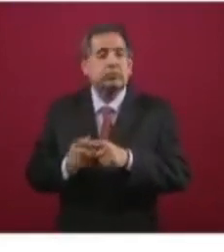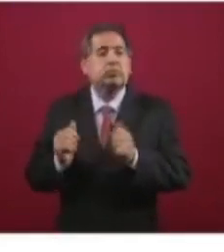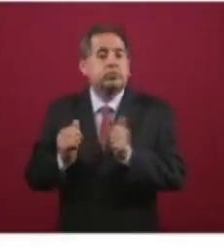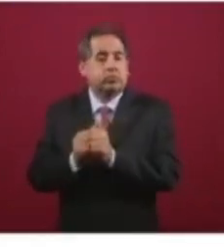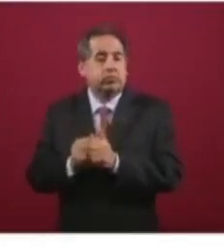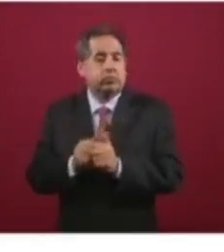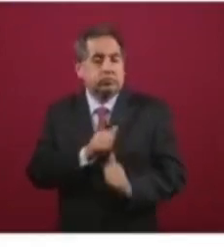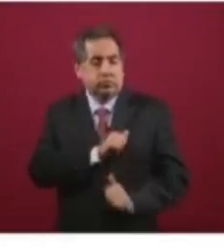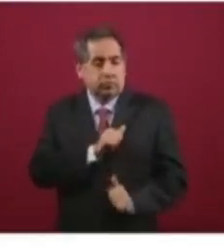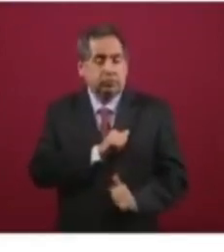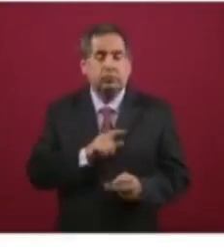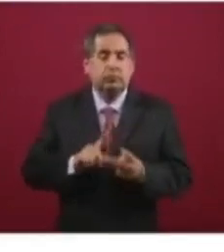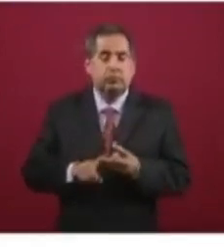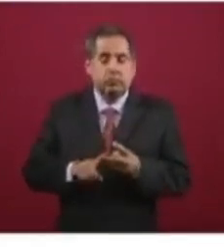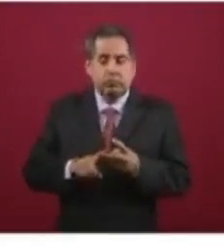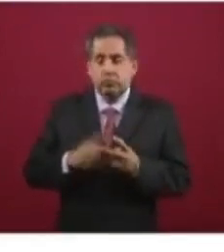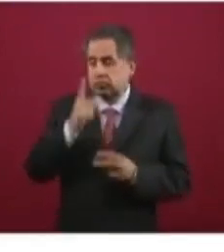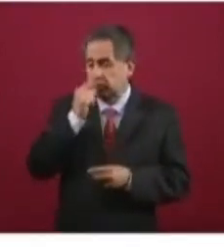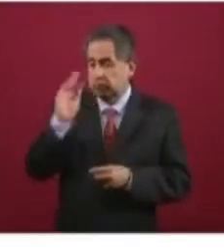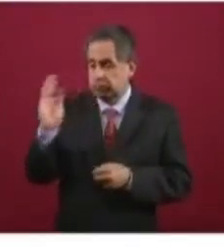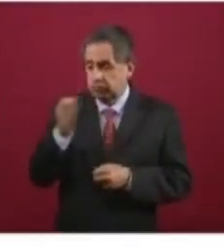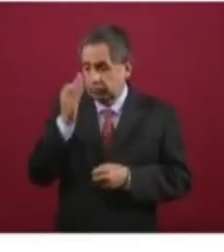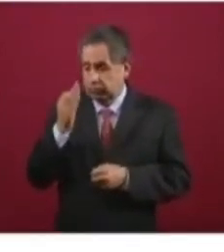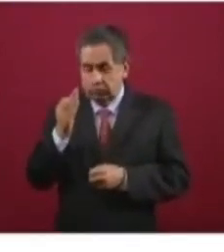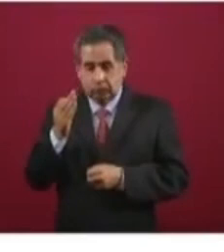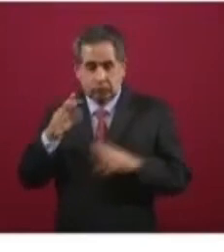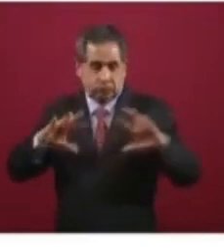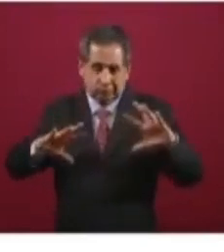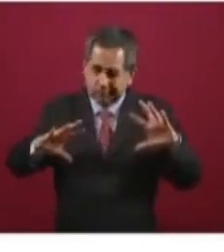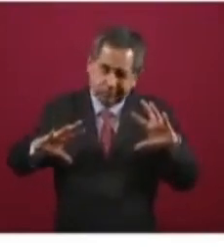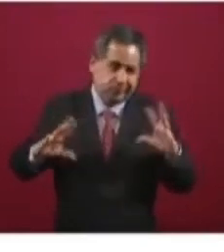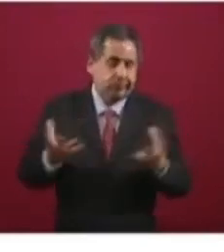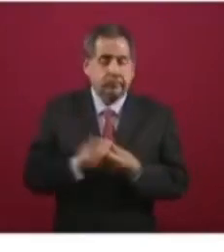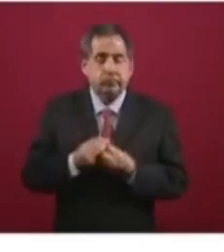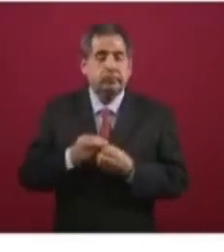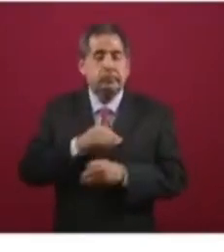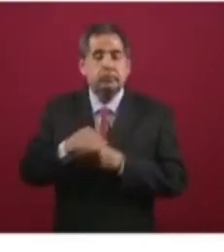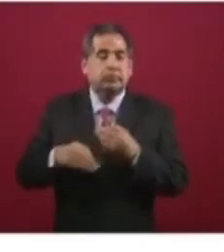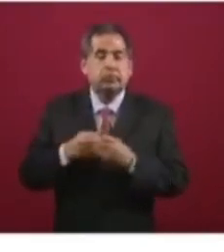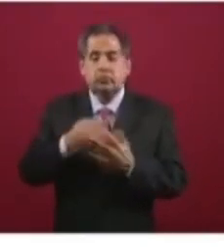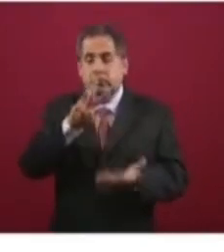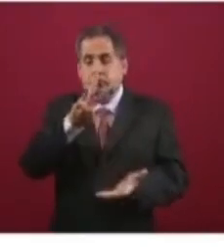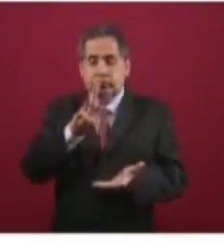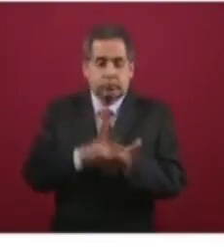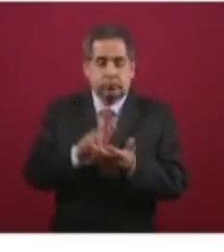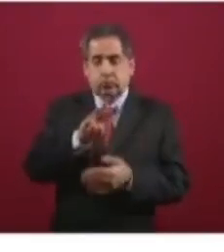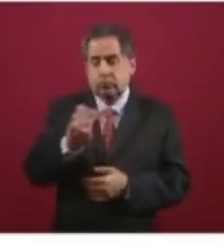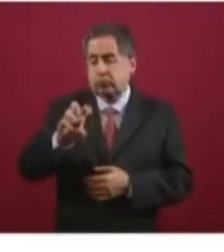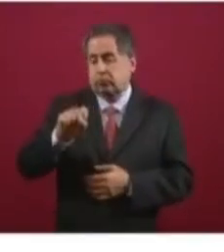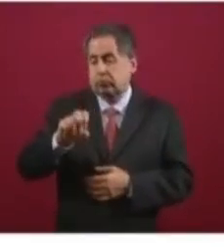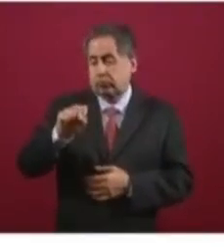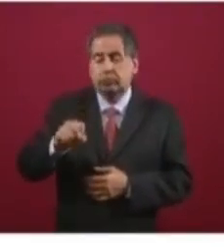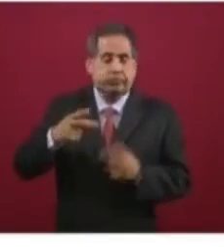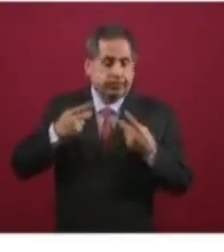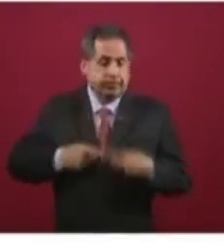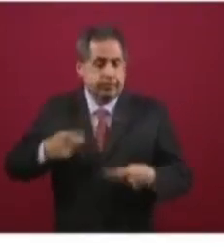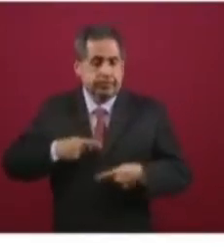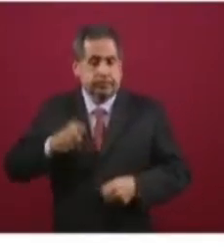Sedena y de Policía Federal para hacer un efectivo total de tres mil 360 elementos en